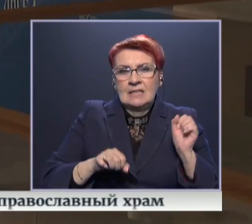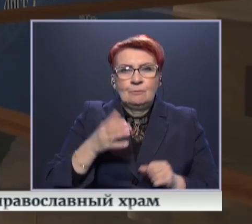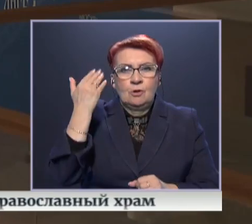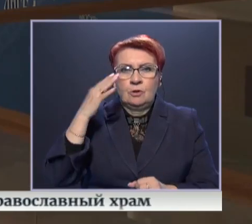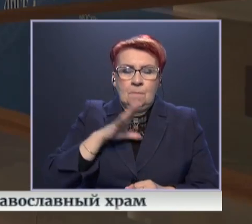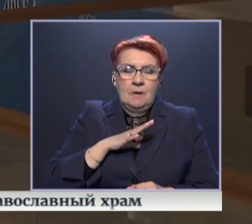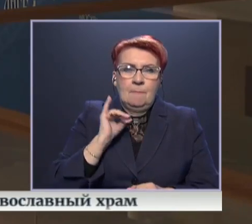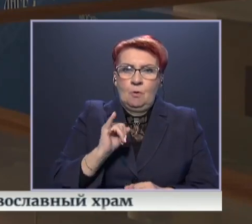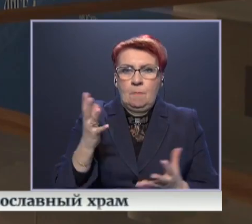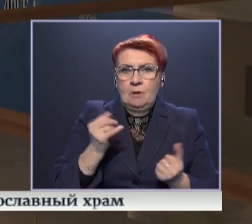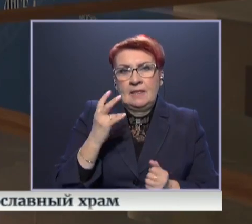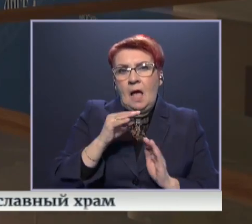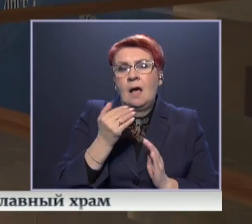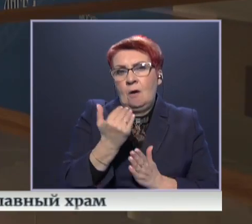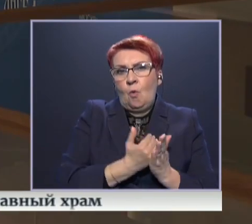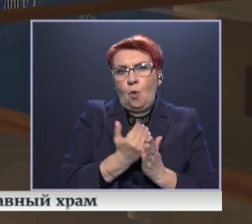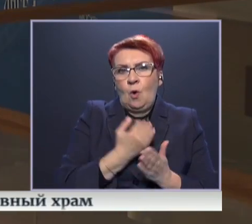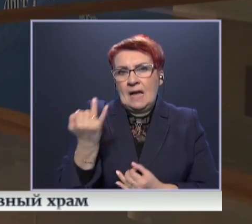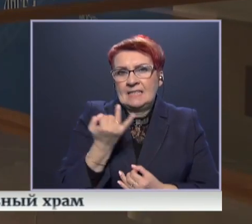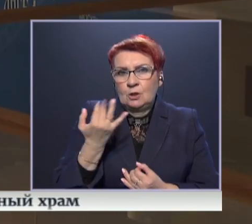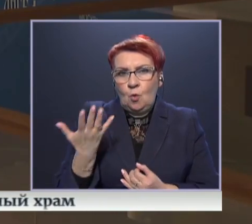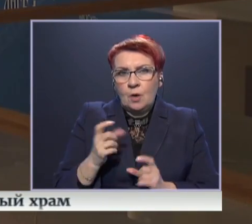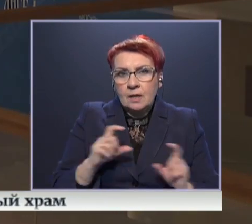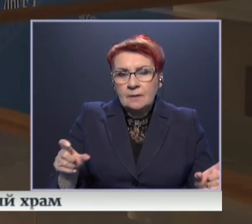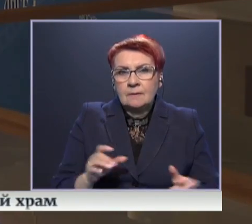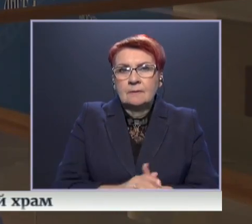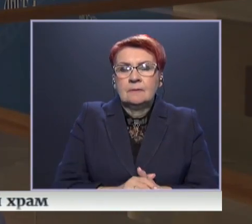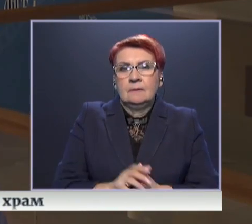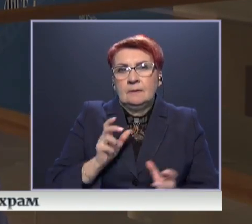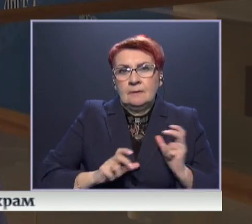получены на уроках истории поэтому очень важно смотреть